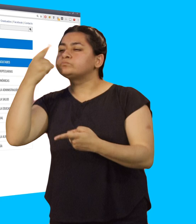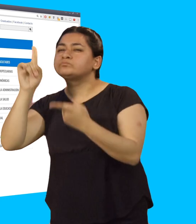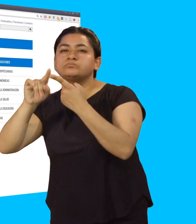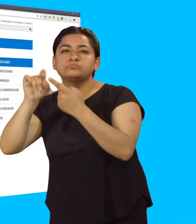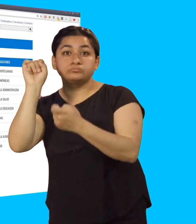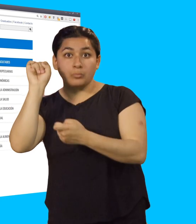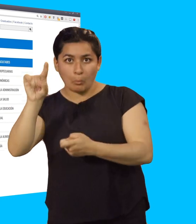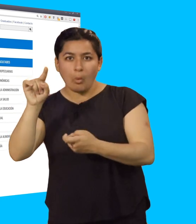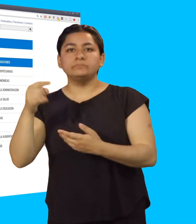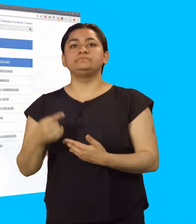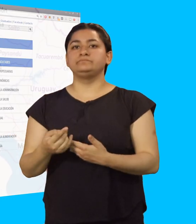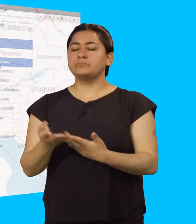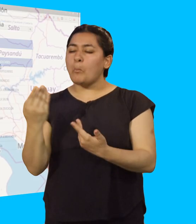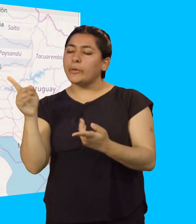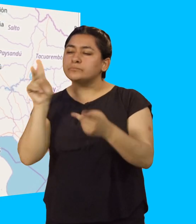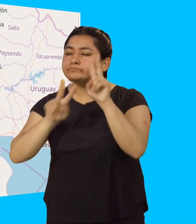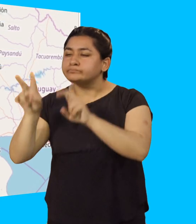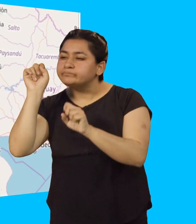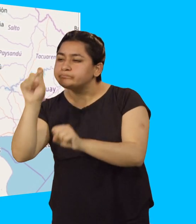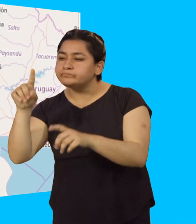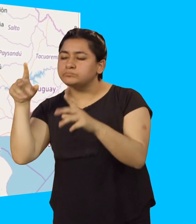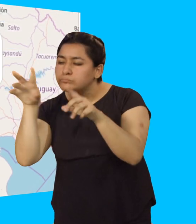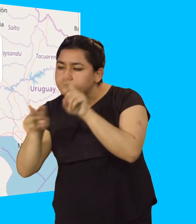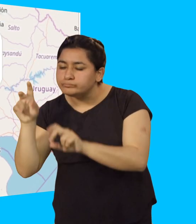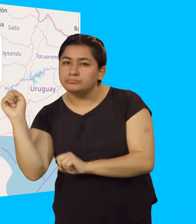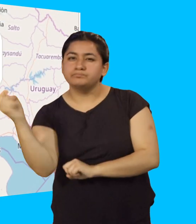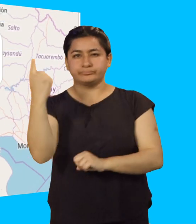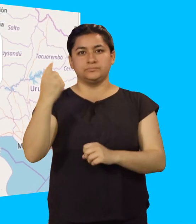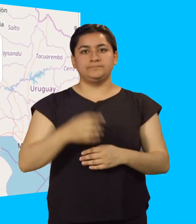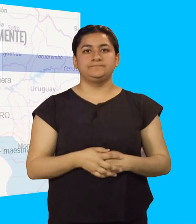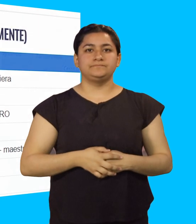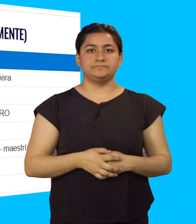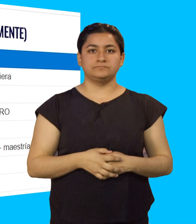donde todos los interesados en contactarse con vos podrán encontrarte de una manera rápida y directa.